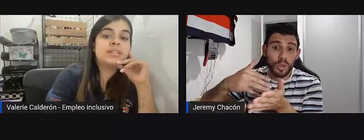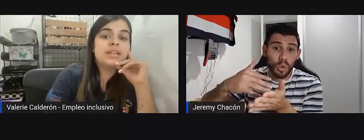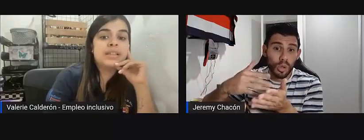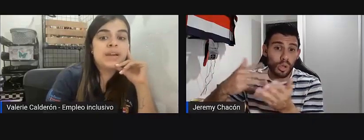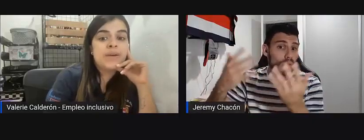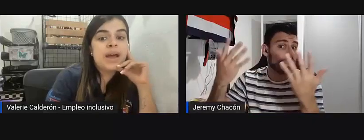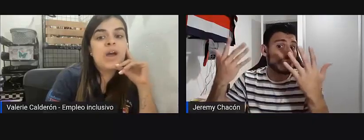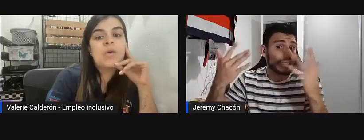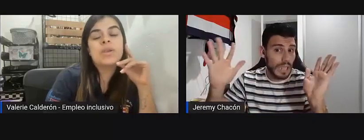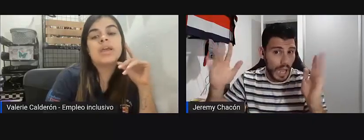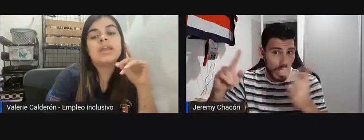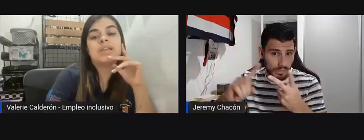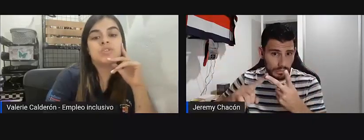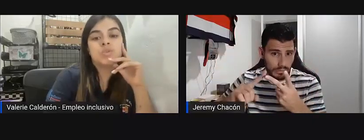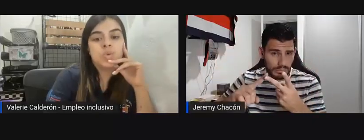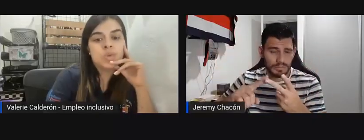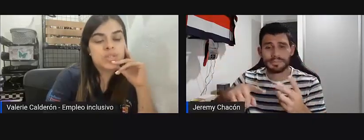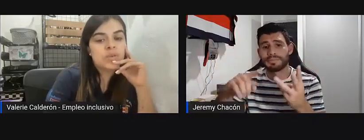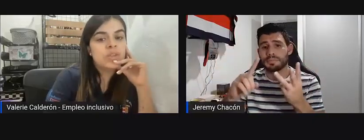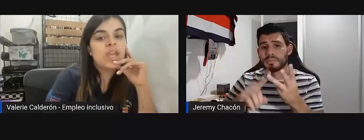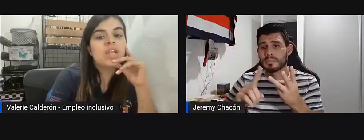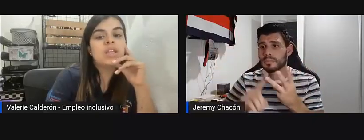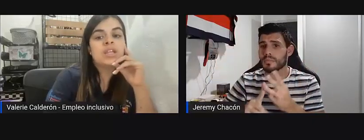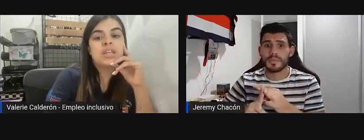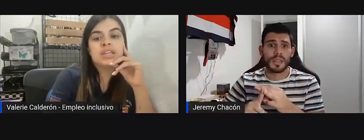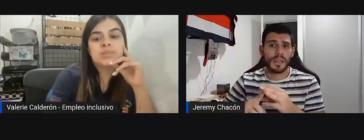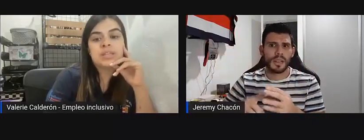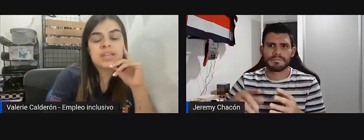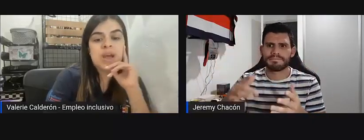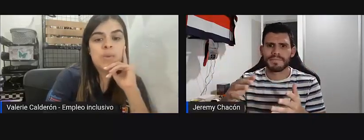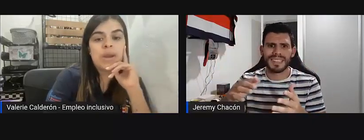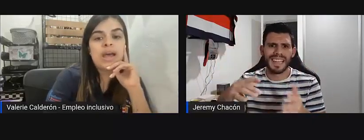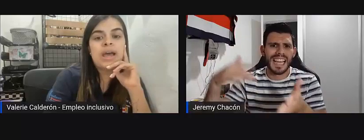en el trabajo verdad en el estudio ya lo tienen tienen experiencia laboral